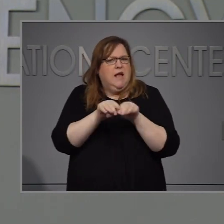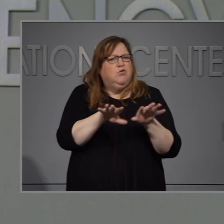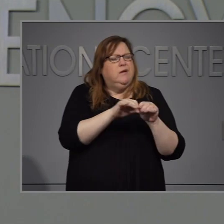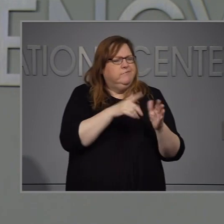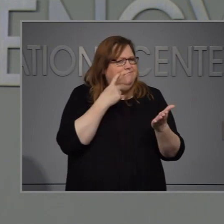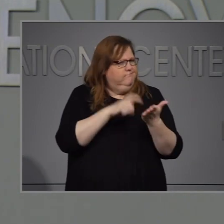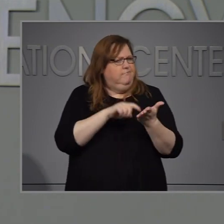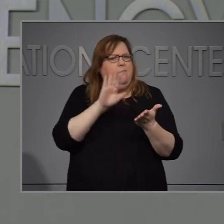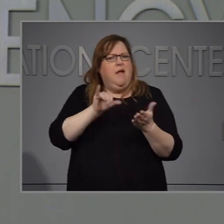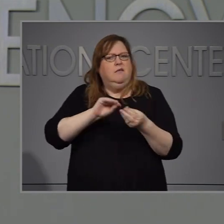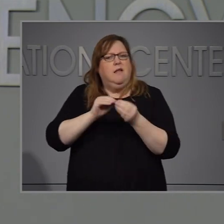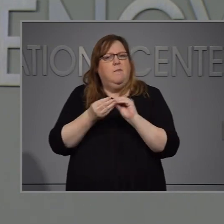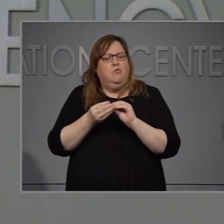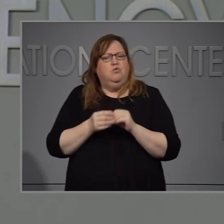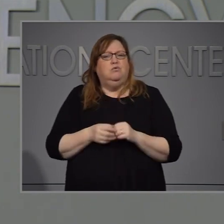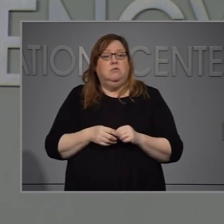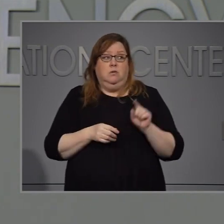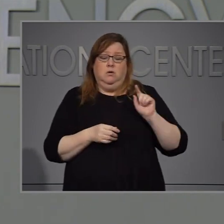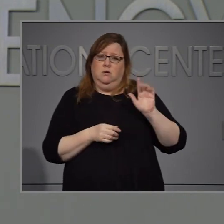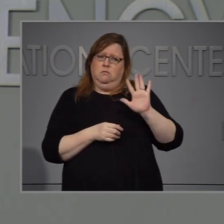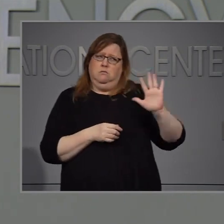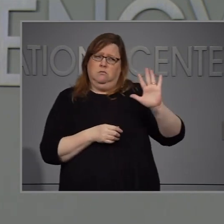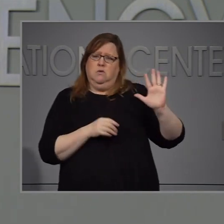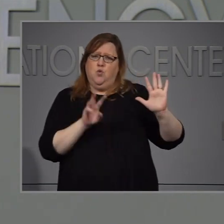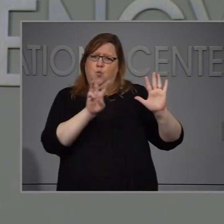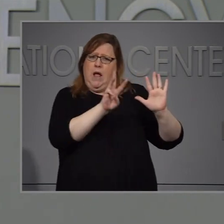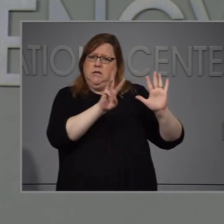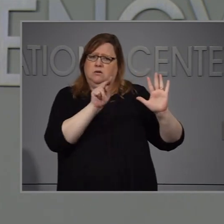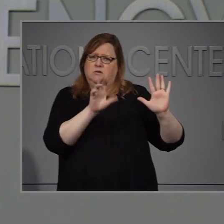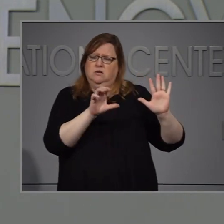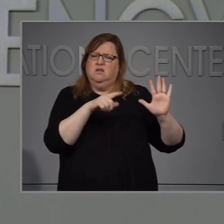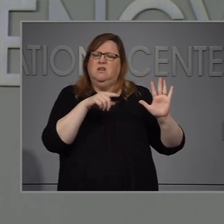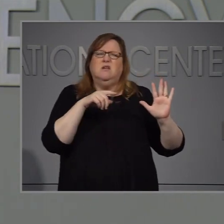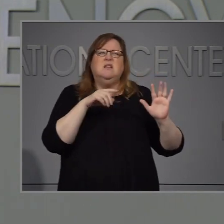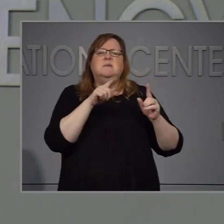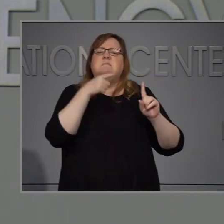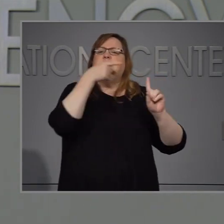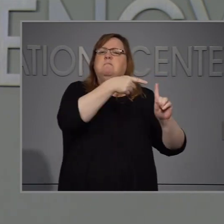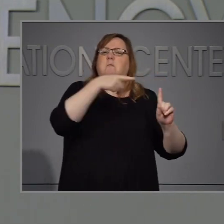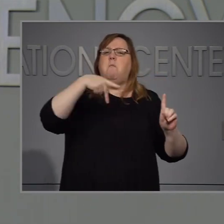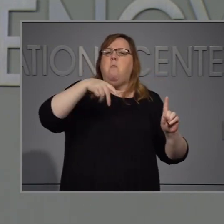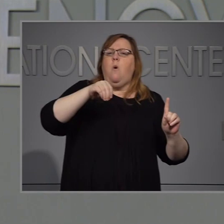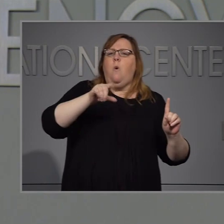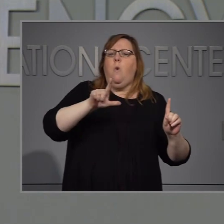pero estamos viendo que en el área oeste en el condado de Cook acaban de publicar que